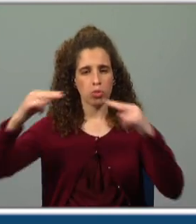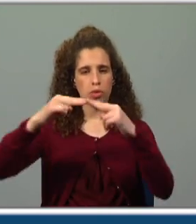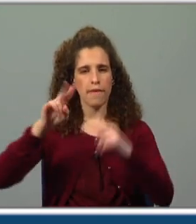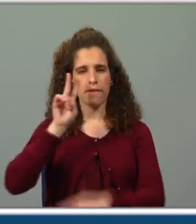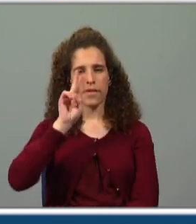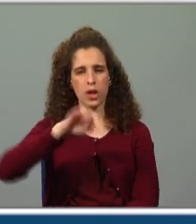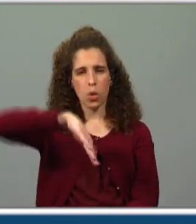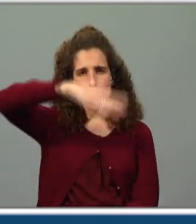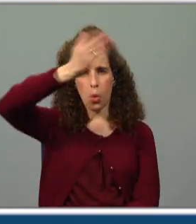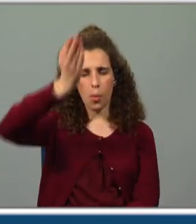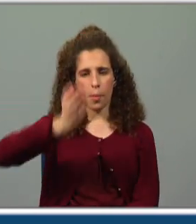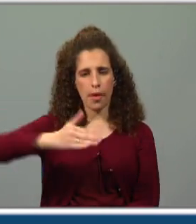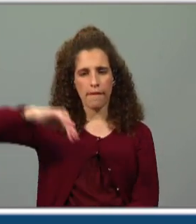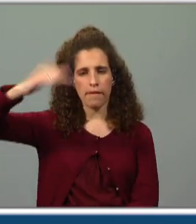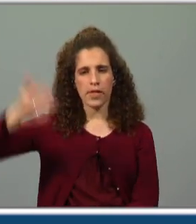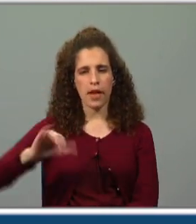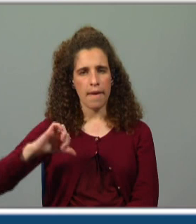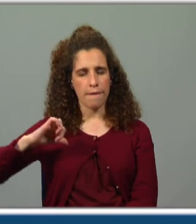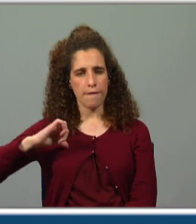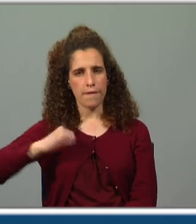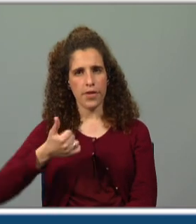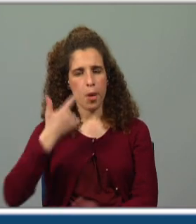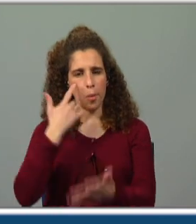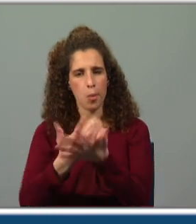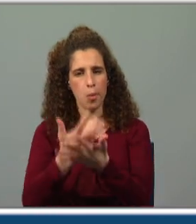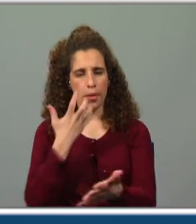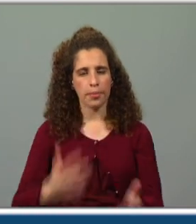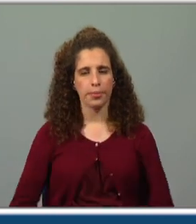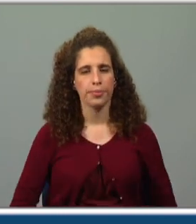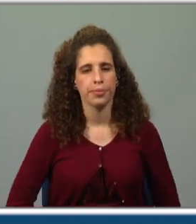encontra-se uma serra Verdejante 有青翠的山脈